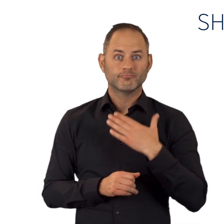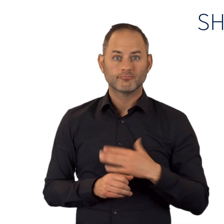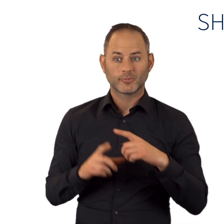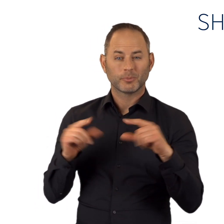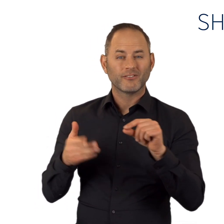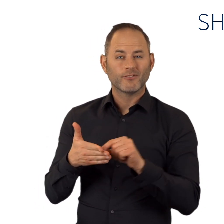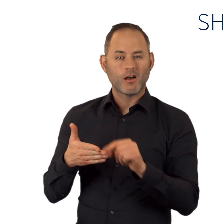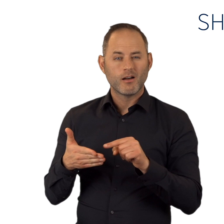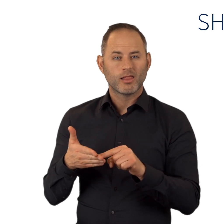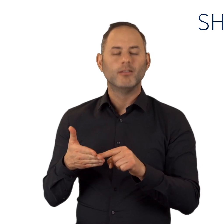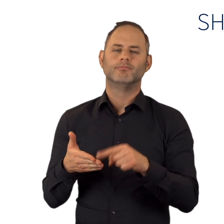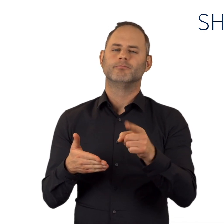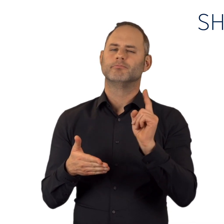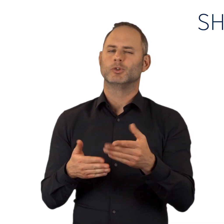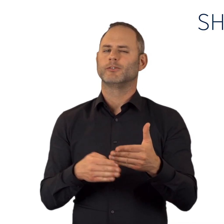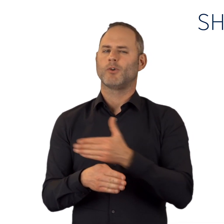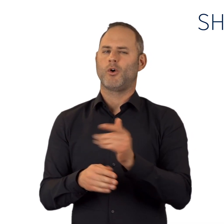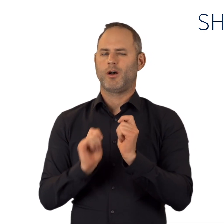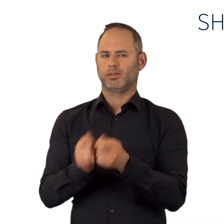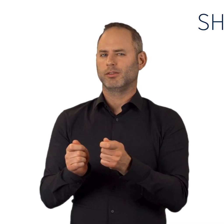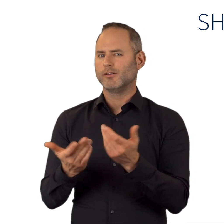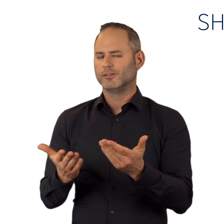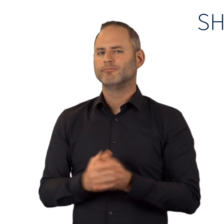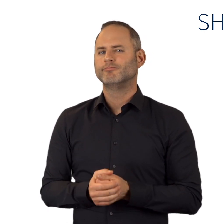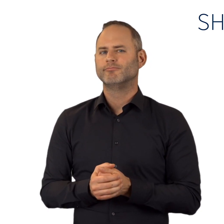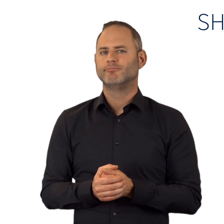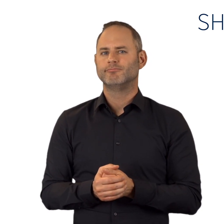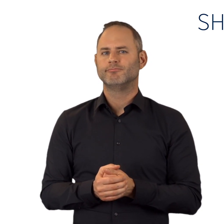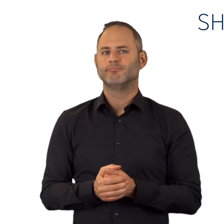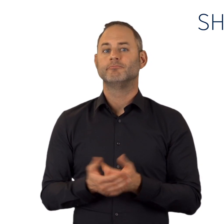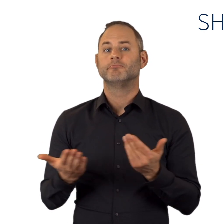Wer Briefwahl machen möchten, muss dies beantragen.